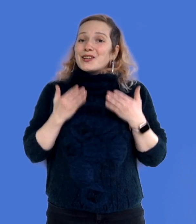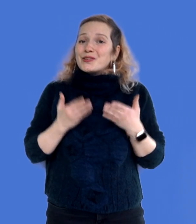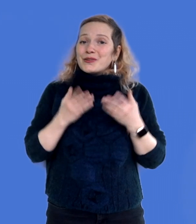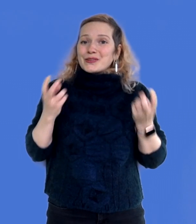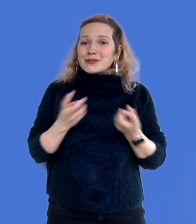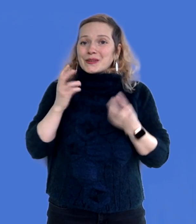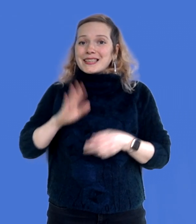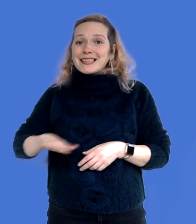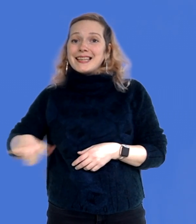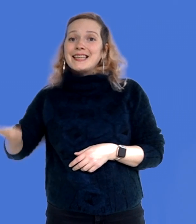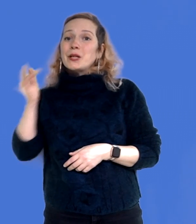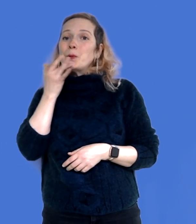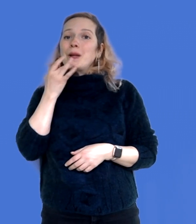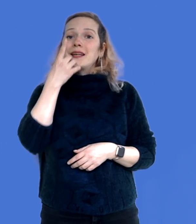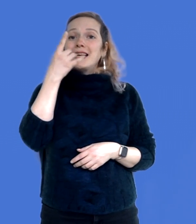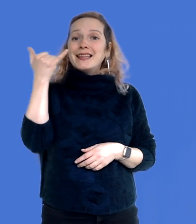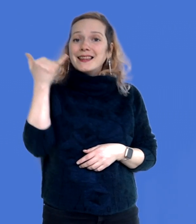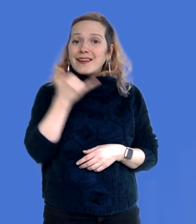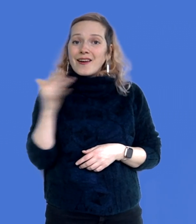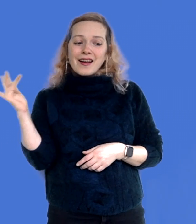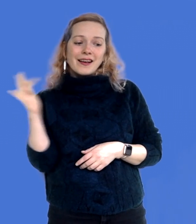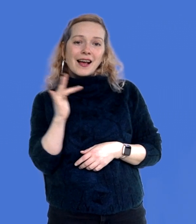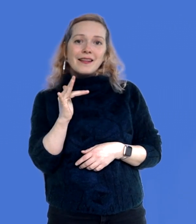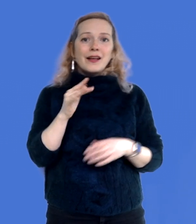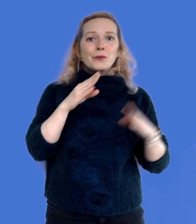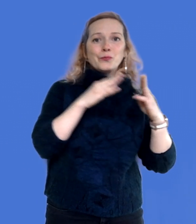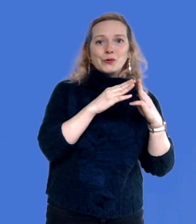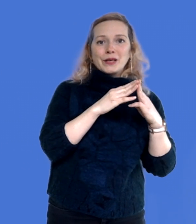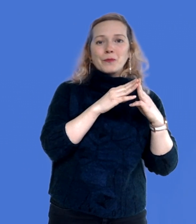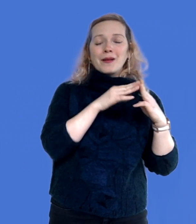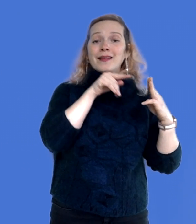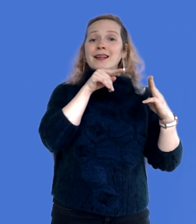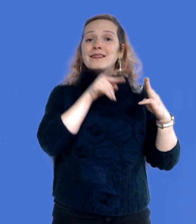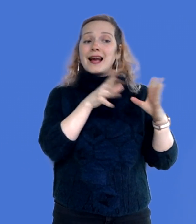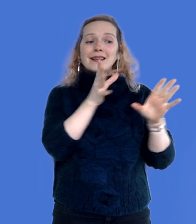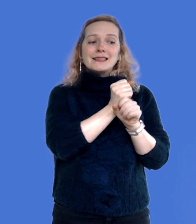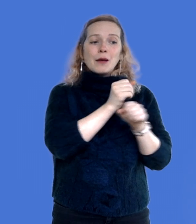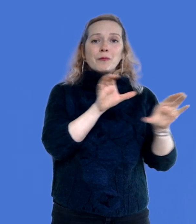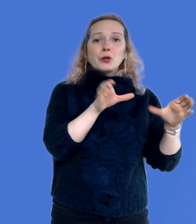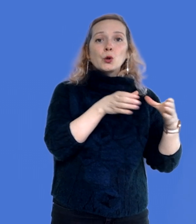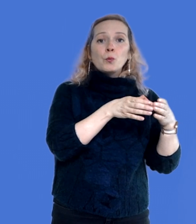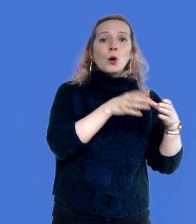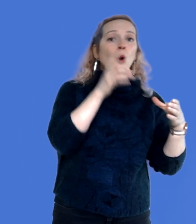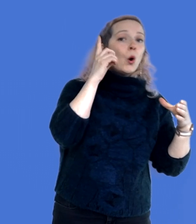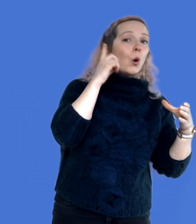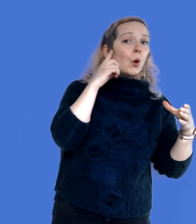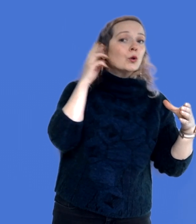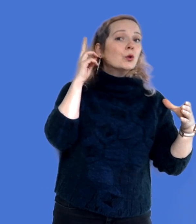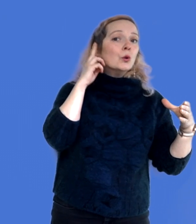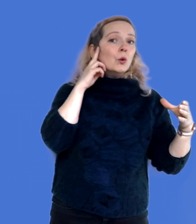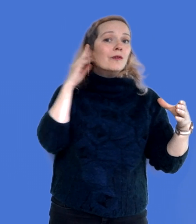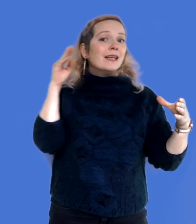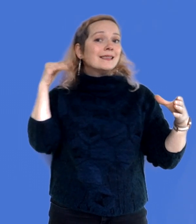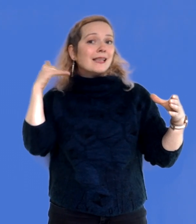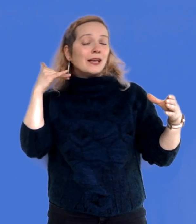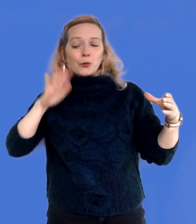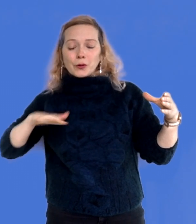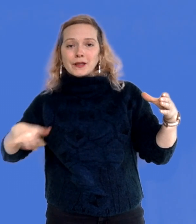Wij zijn op zoek naar kinderen die een dag naar het museum willen gaan om daar samen met een groep horende, dove en slechthorende